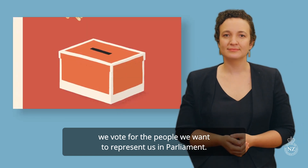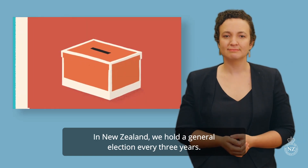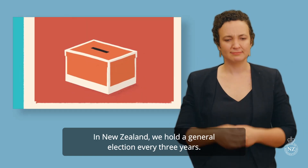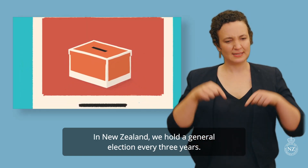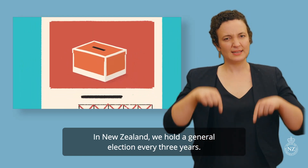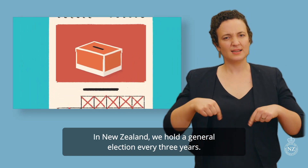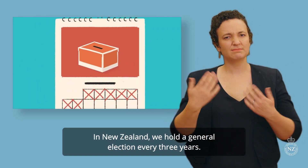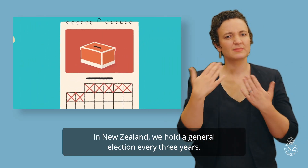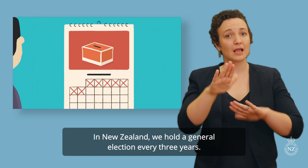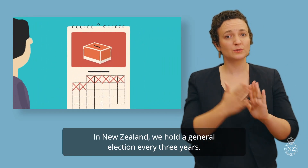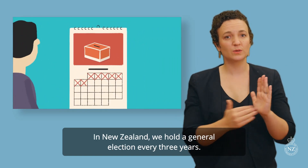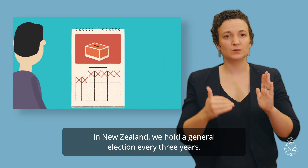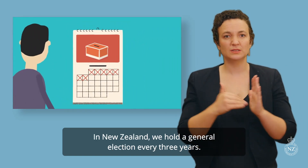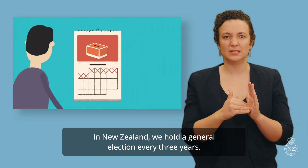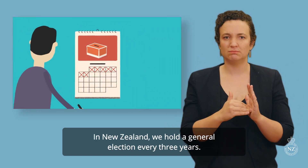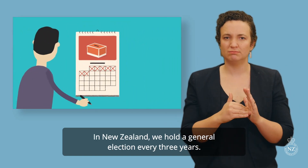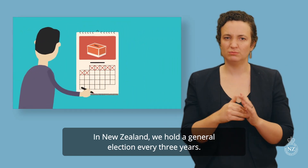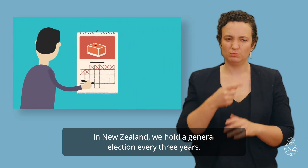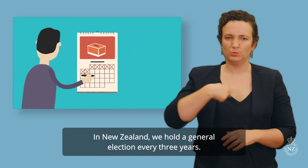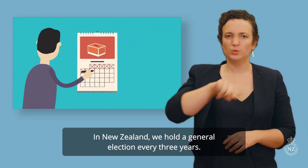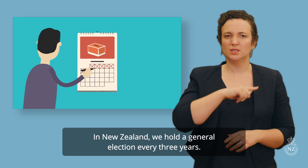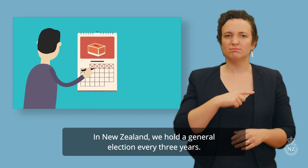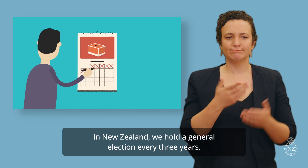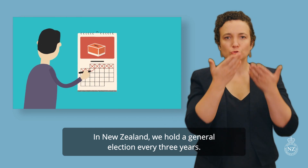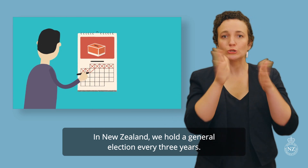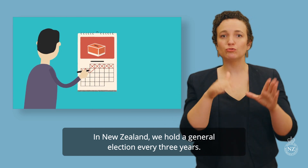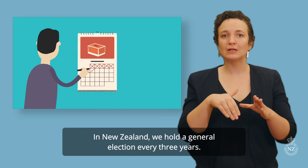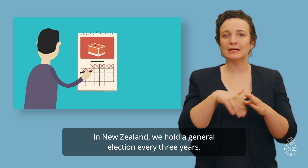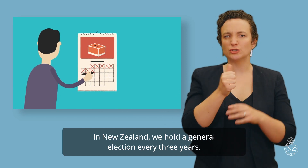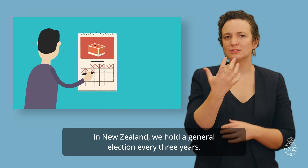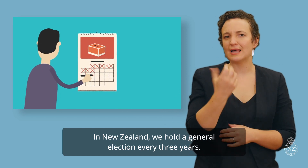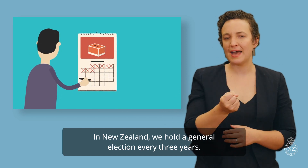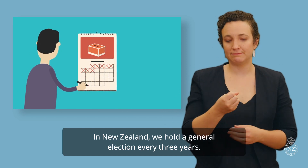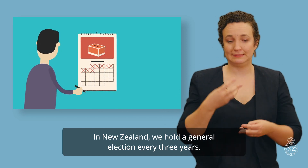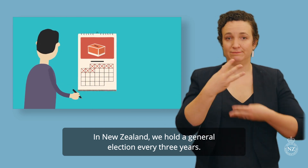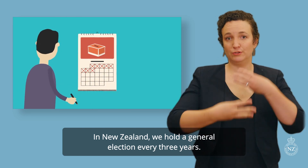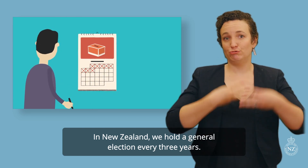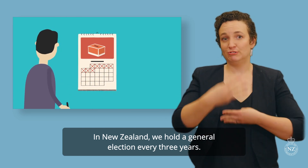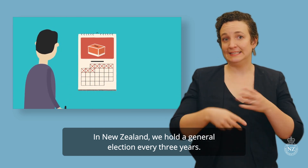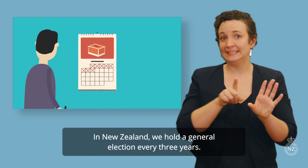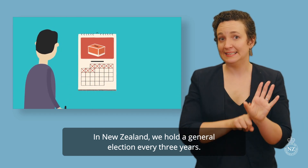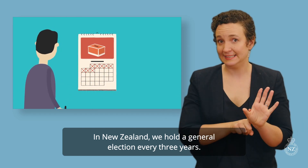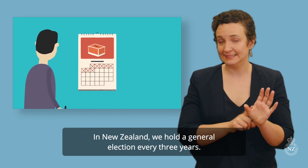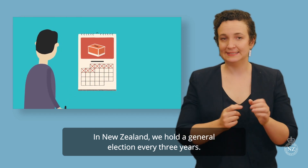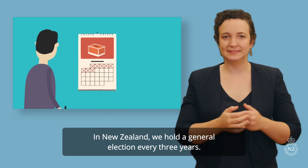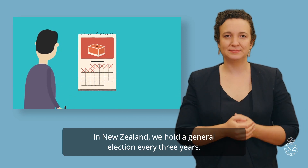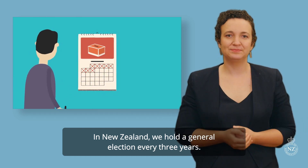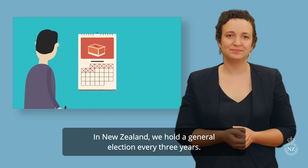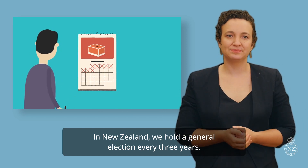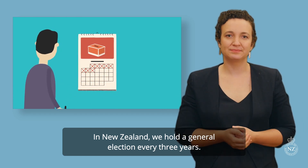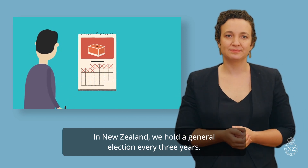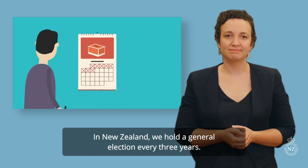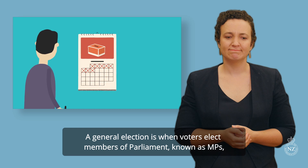I Aotearoa, ia toru tau mātou whakatū ai i tētahi kōwhiringa pōti whānui.